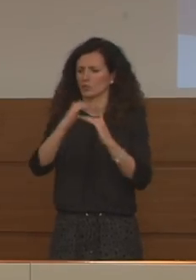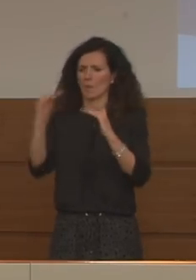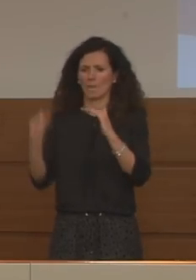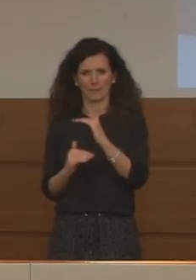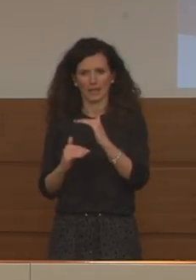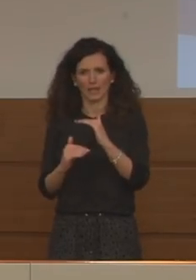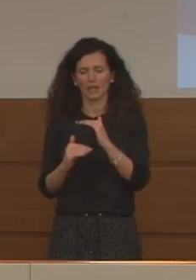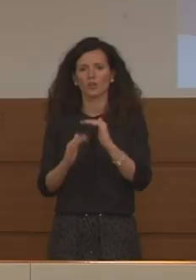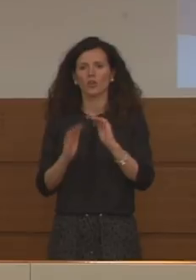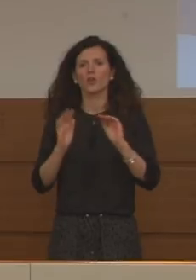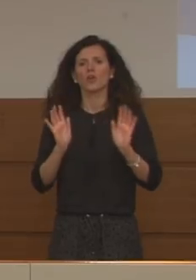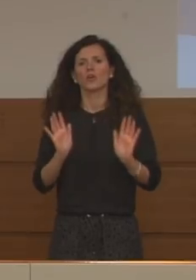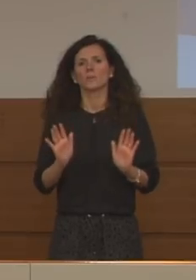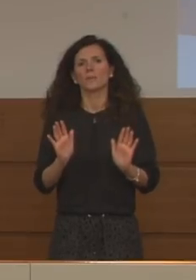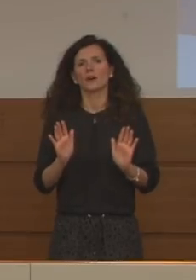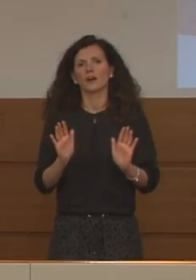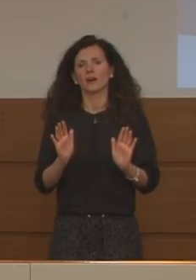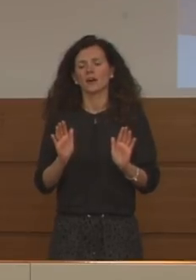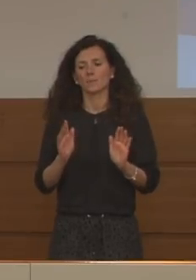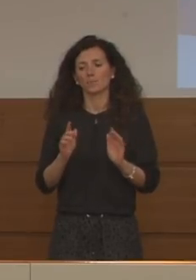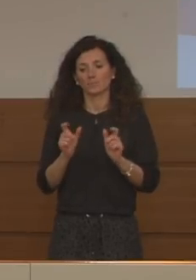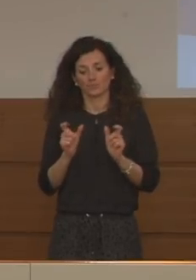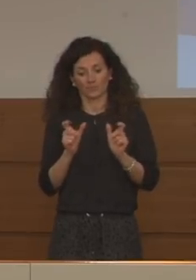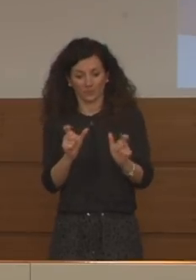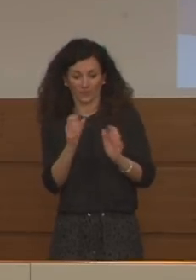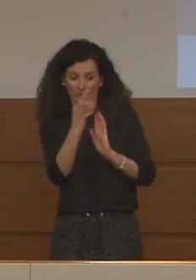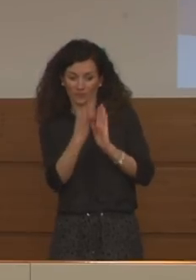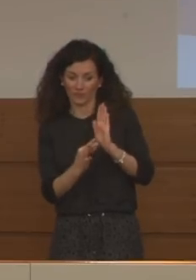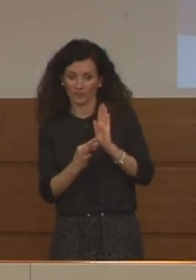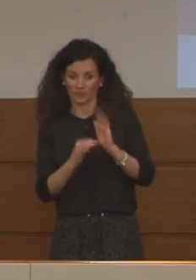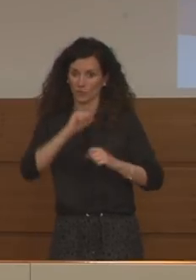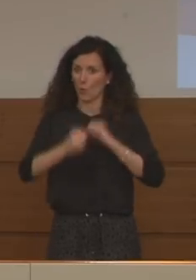veramente di queste misure e la scommessa del nostro Paese è proprio